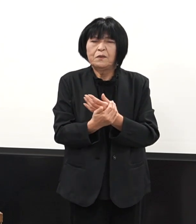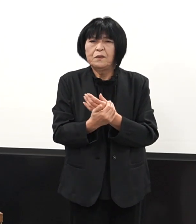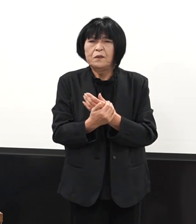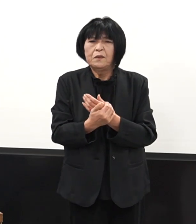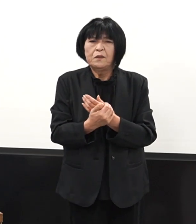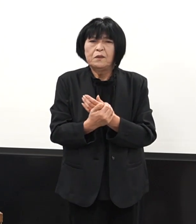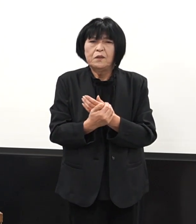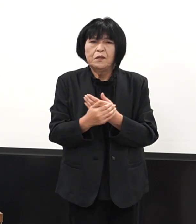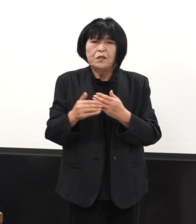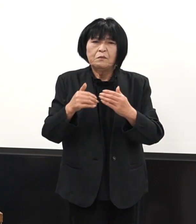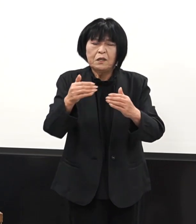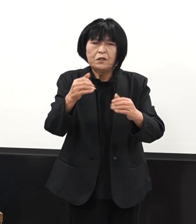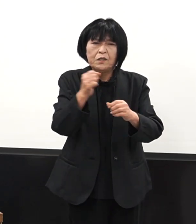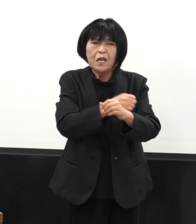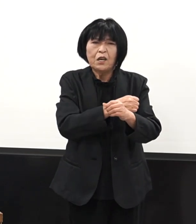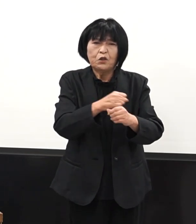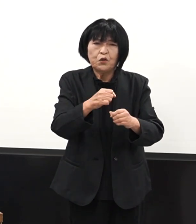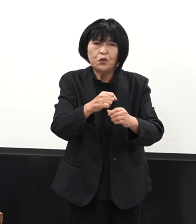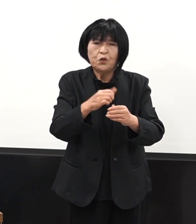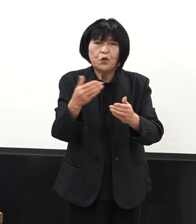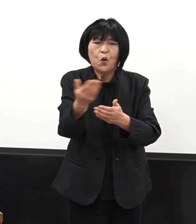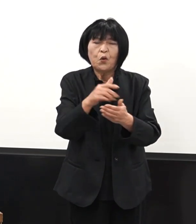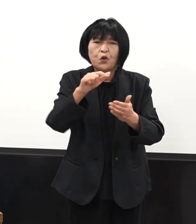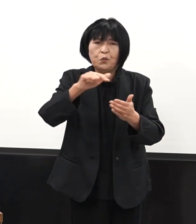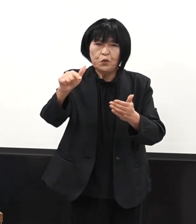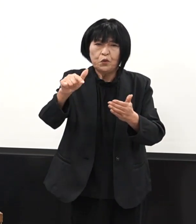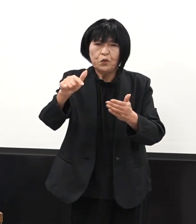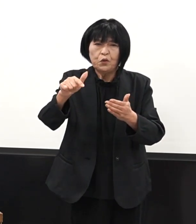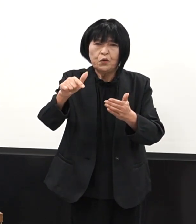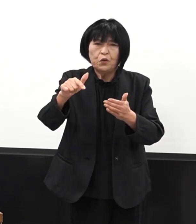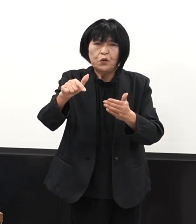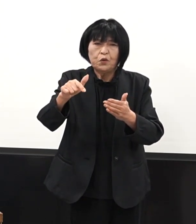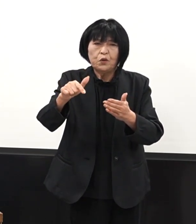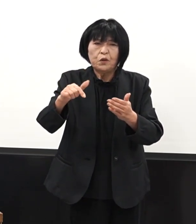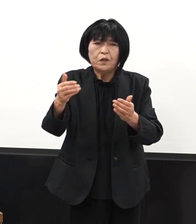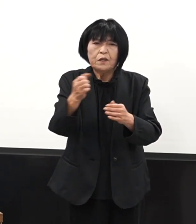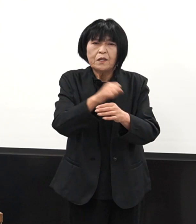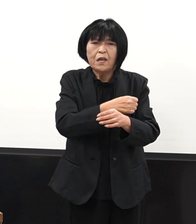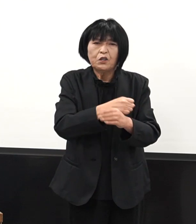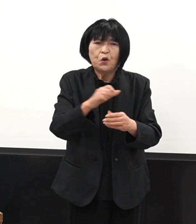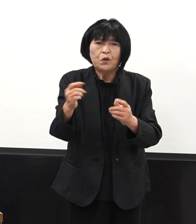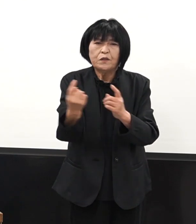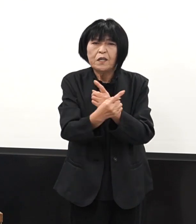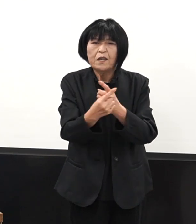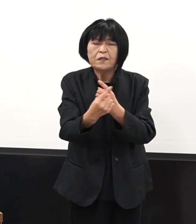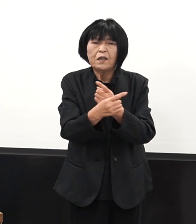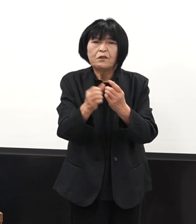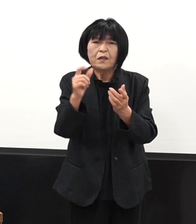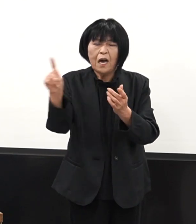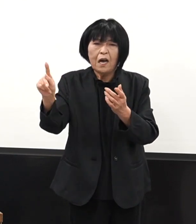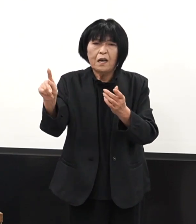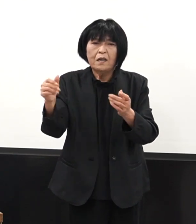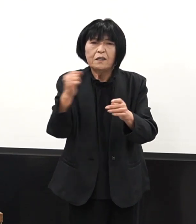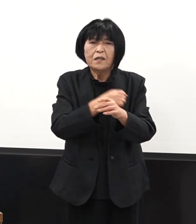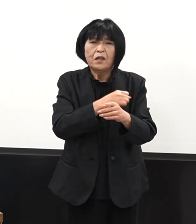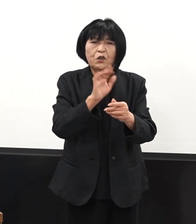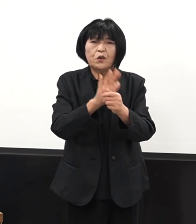先行する産業交流部の産業政策課、産業支援課、